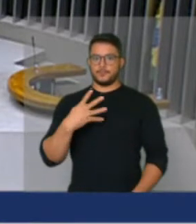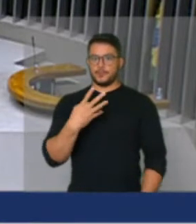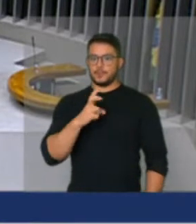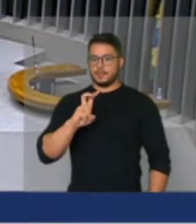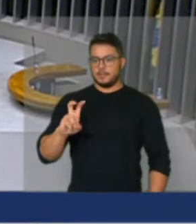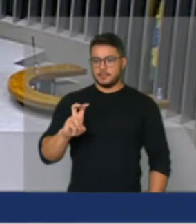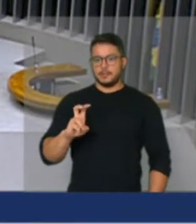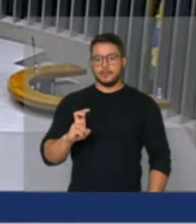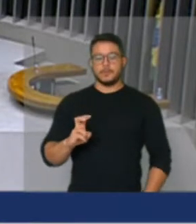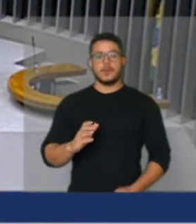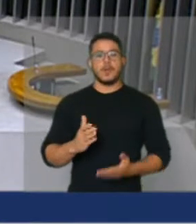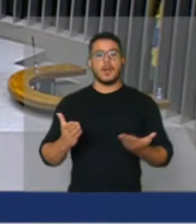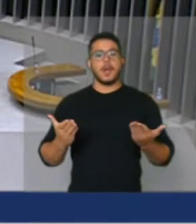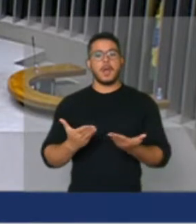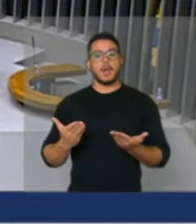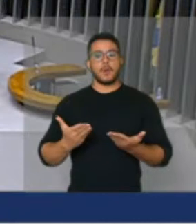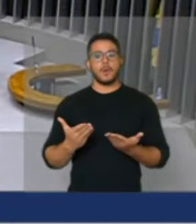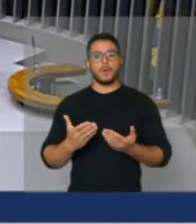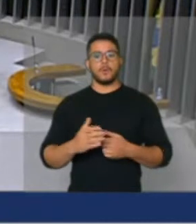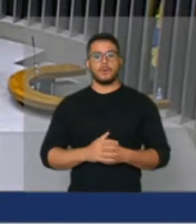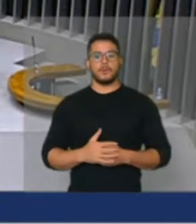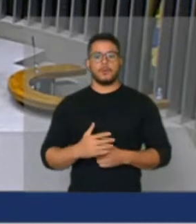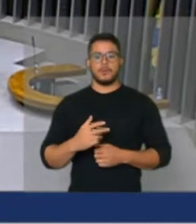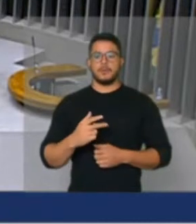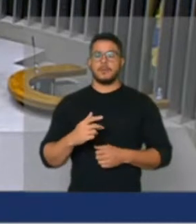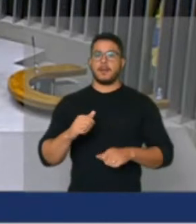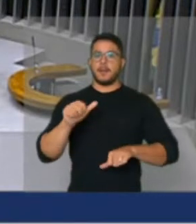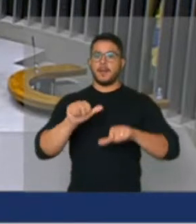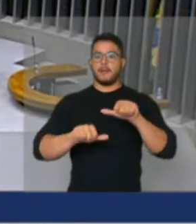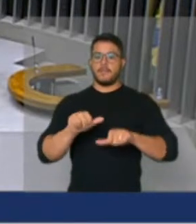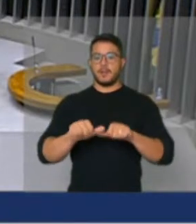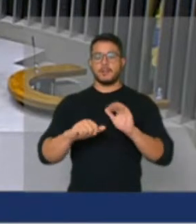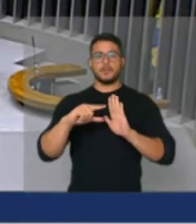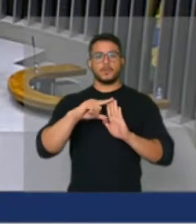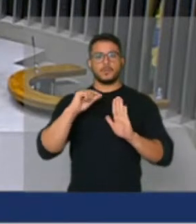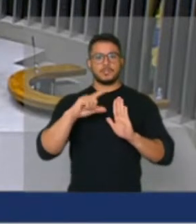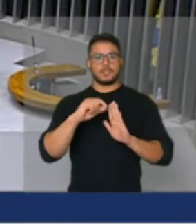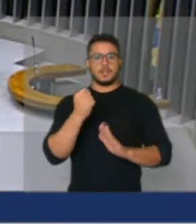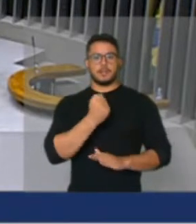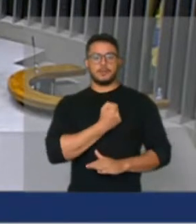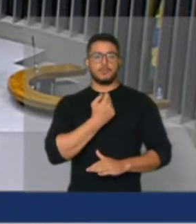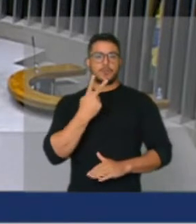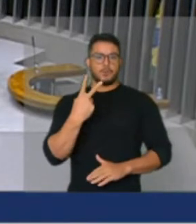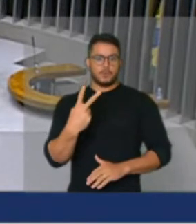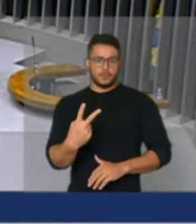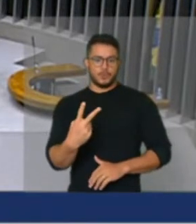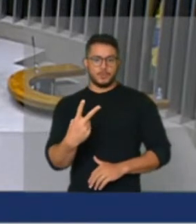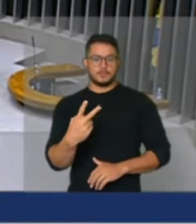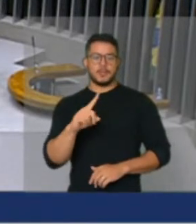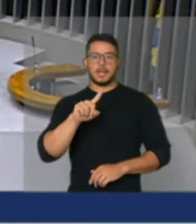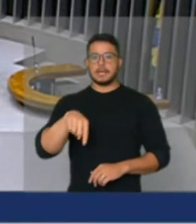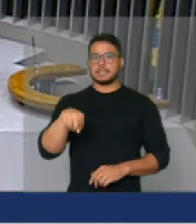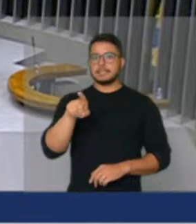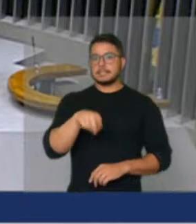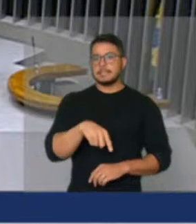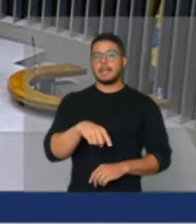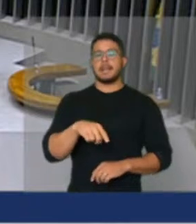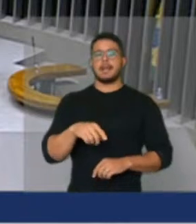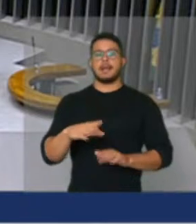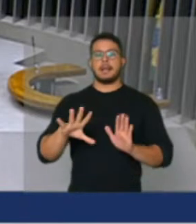PELA REJEIÇÃO, NÉ ? AQUELES QUE VOTAREM SIM POR ENQUANTO A GRANDE MAIORIA VOTAM PELA MANUTENÇÃO DO TEXTO QUE VEIO